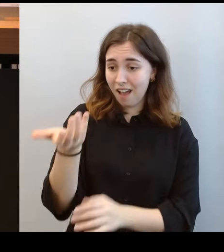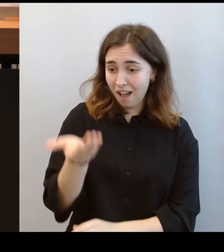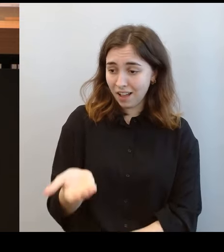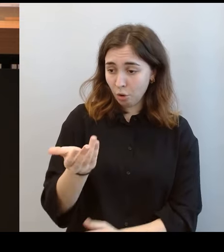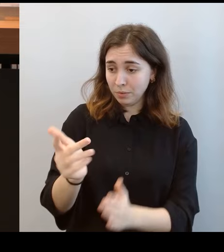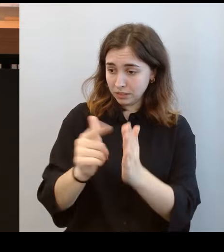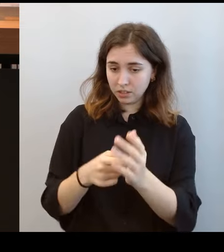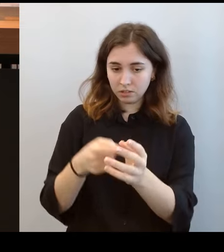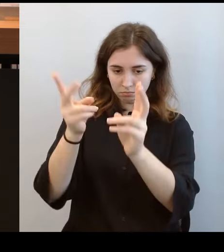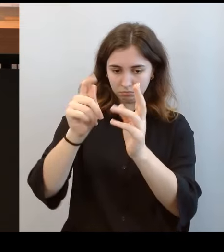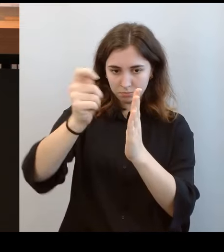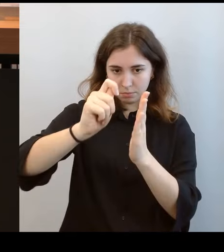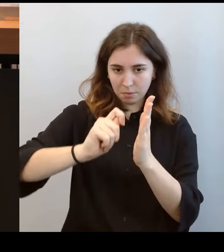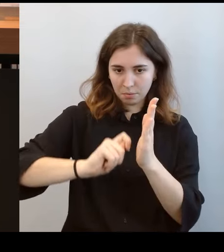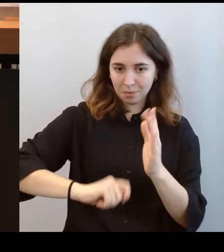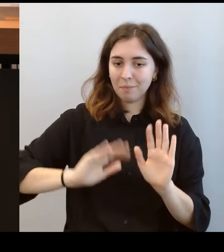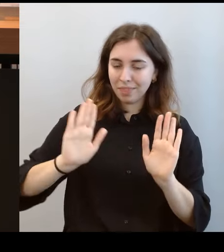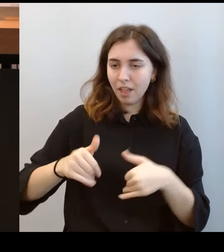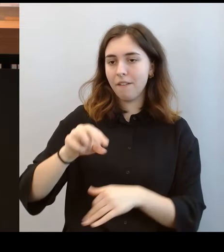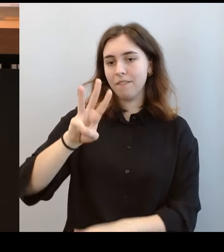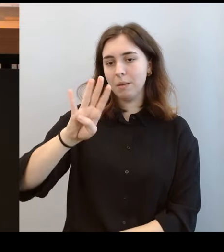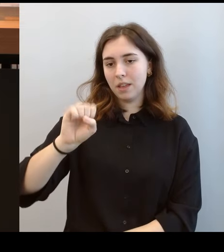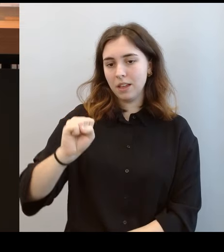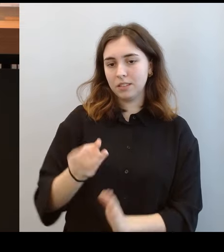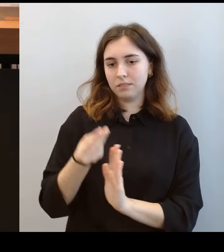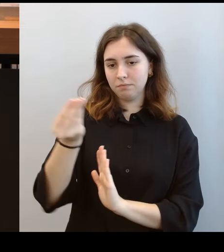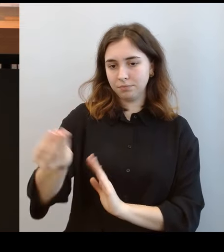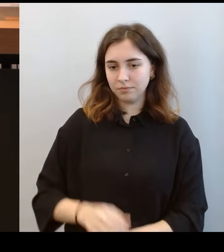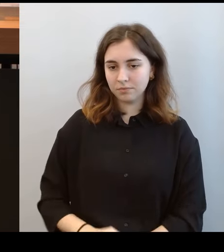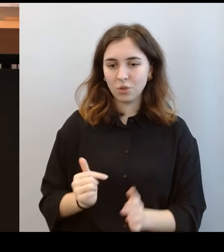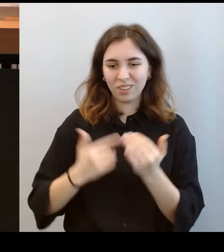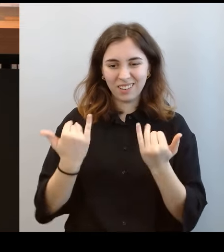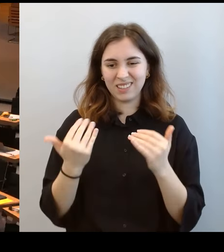auch hier diese Ungerechtigkeit beenden. Vielen Dank. (Beifall) (Rednerwechsel)